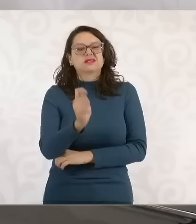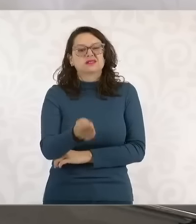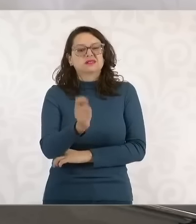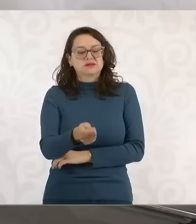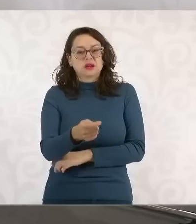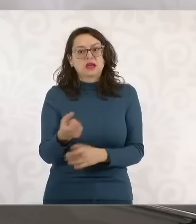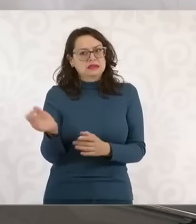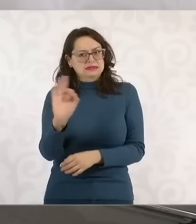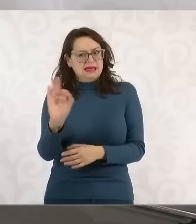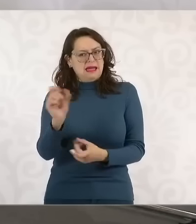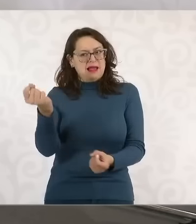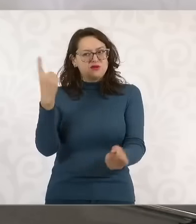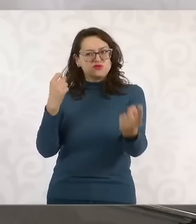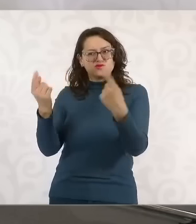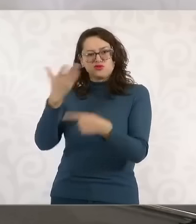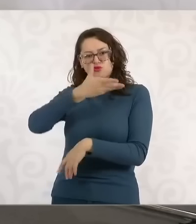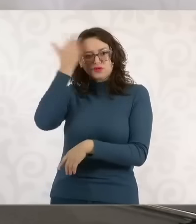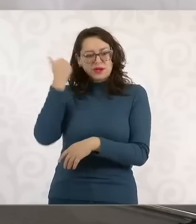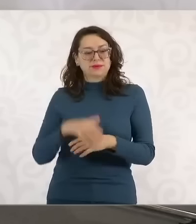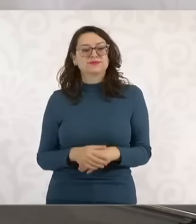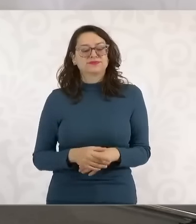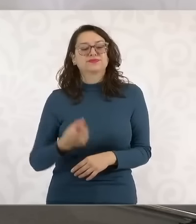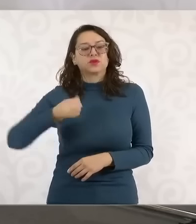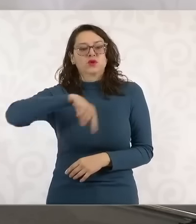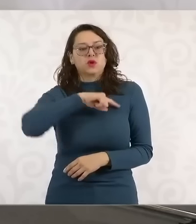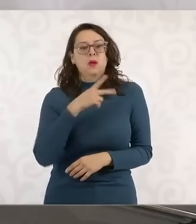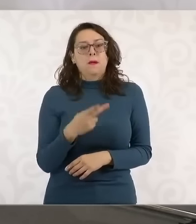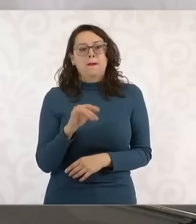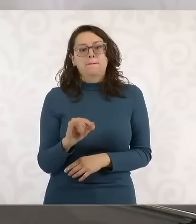que no nos conocen. Nosotros somos PIL en México. Eh, nos dedicamos a producir